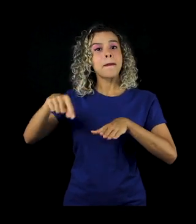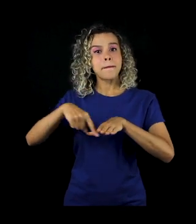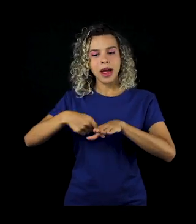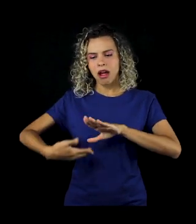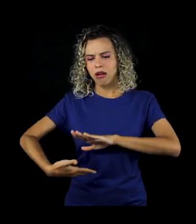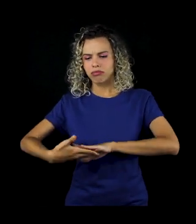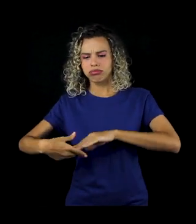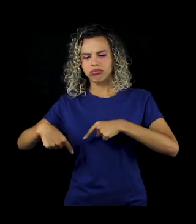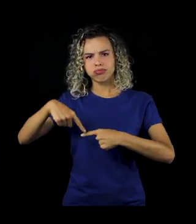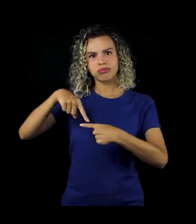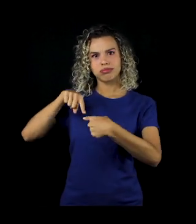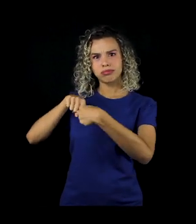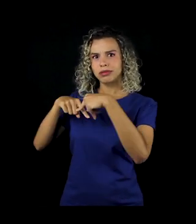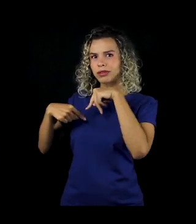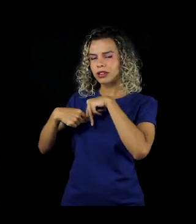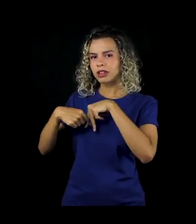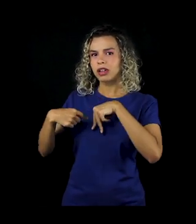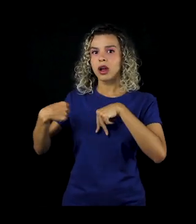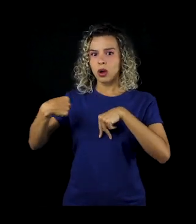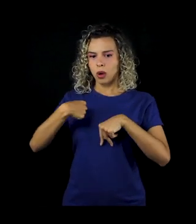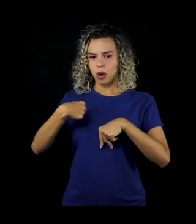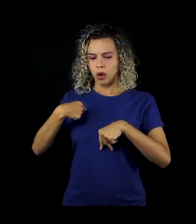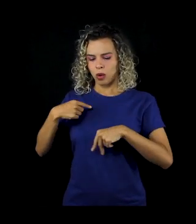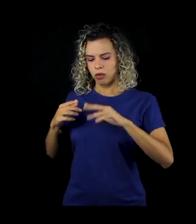Eu vou me manter nesta posição